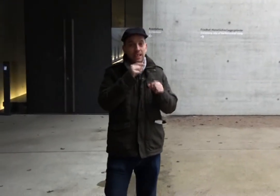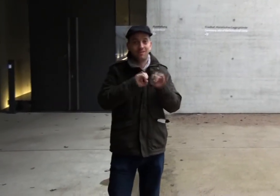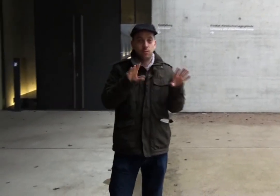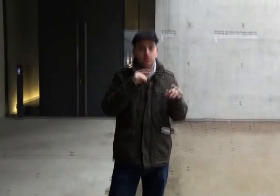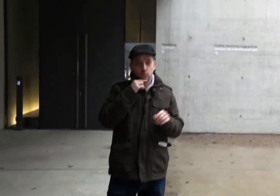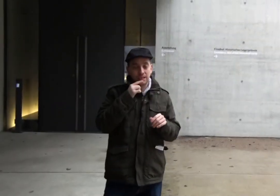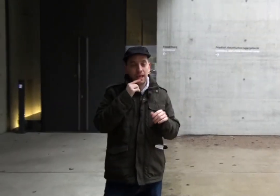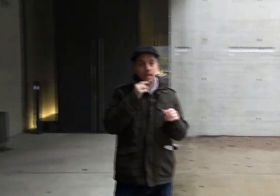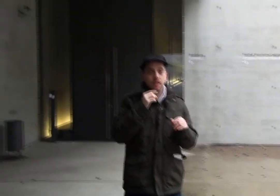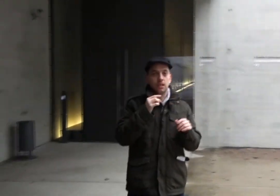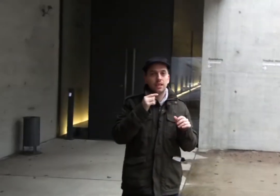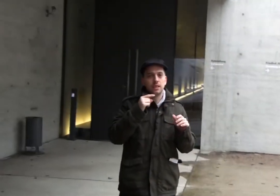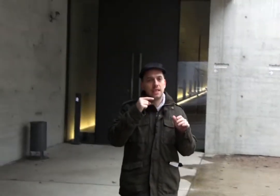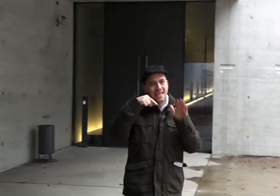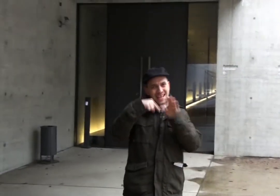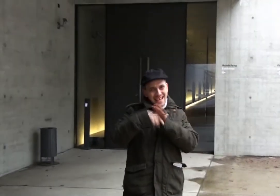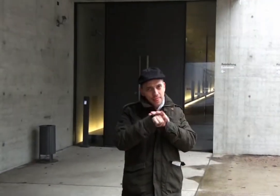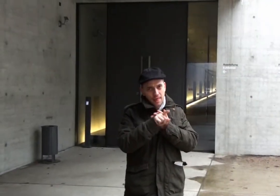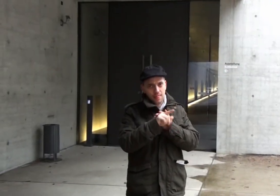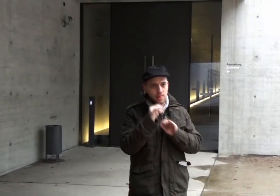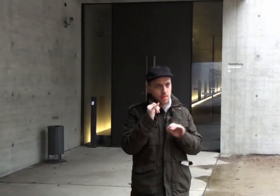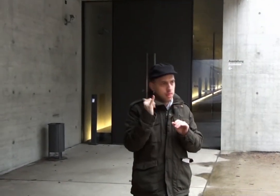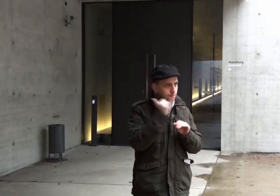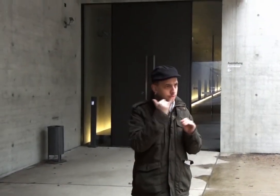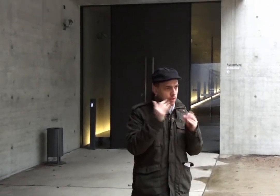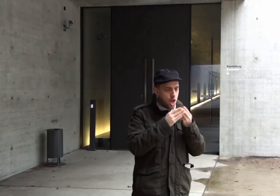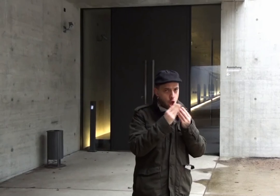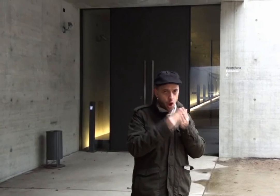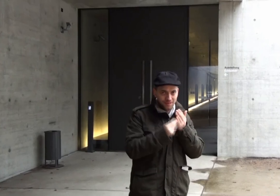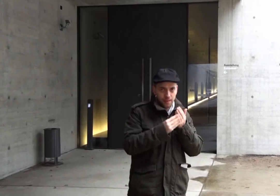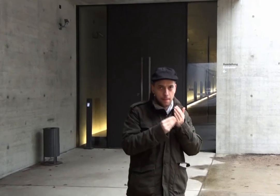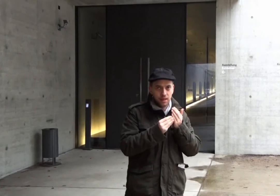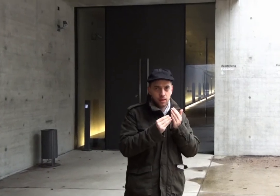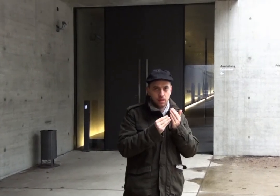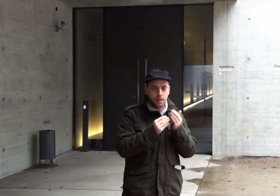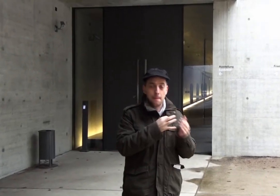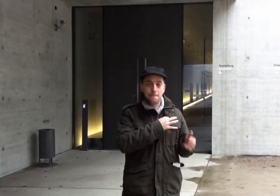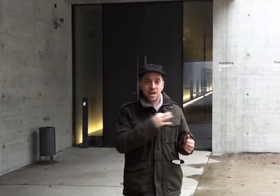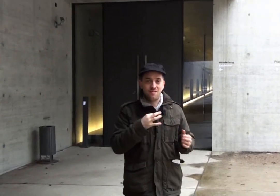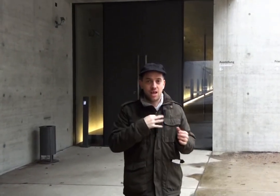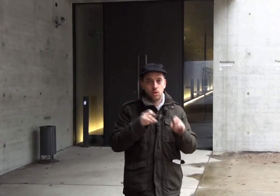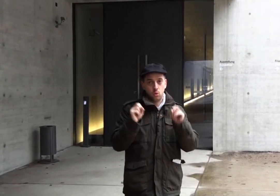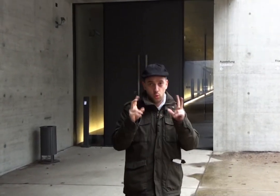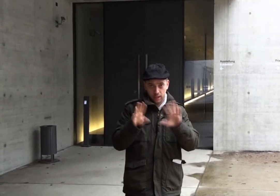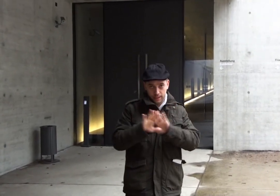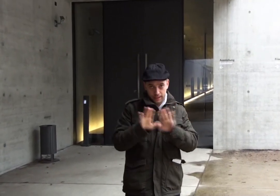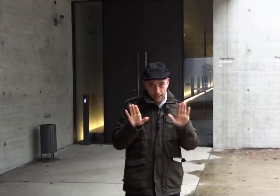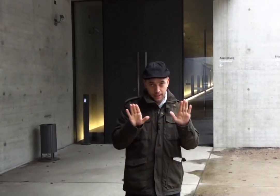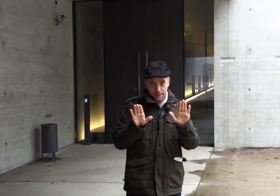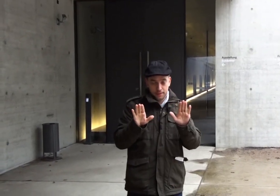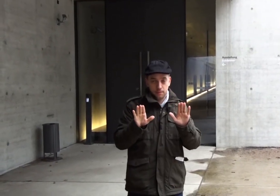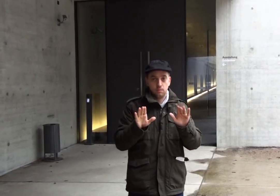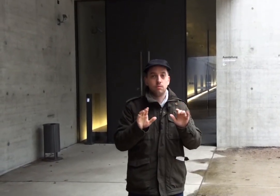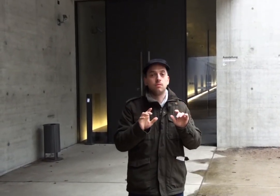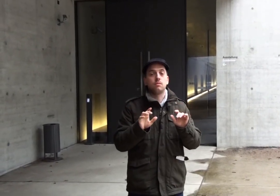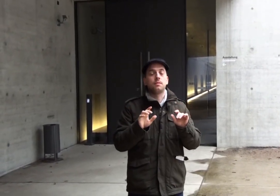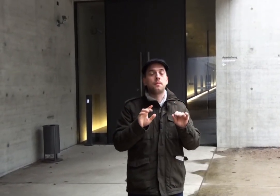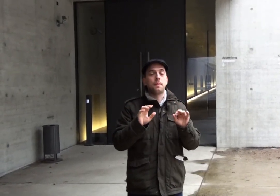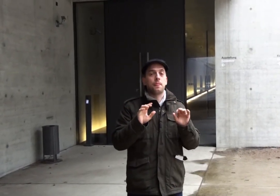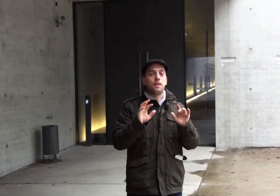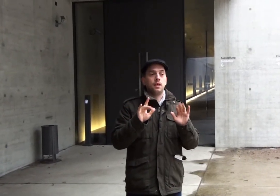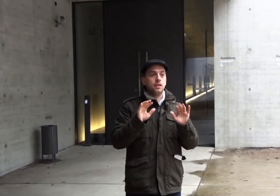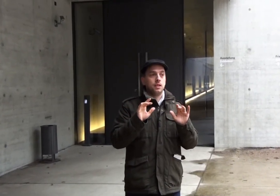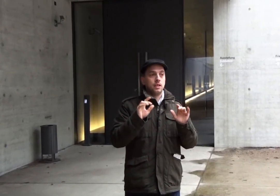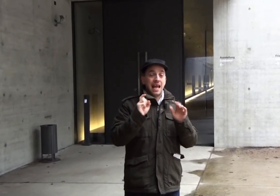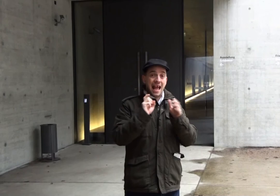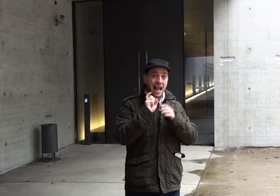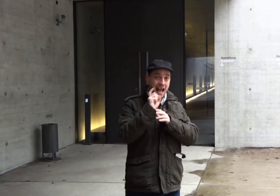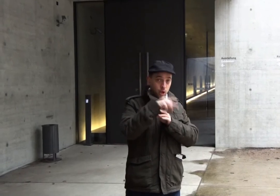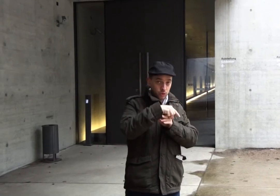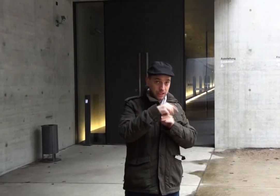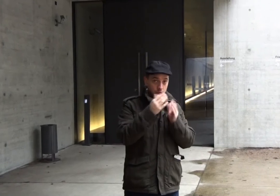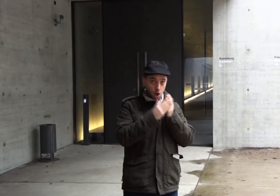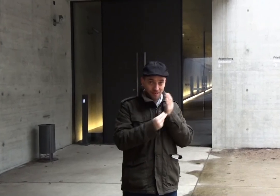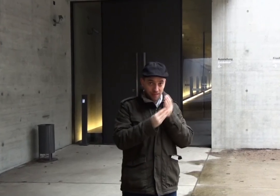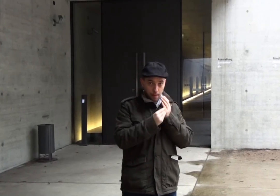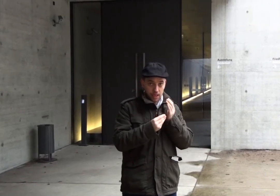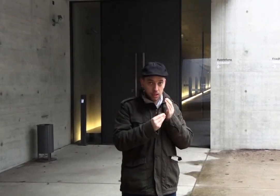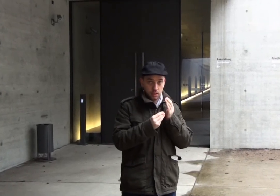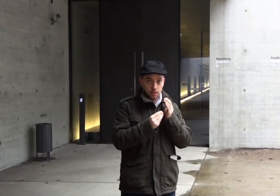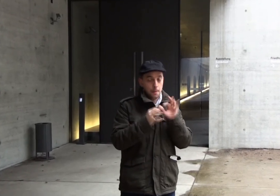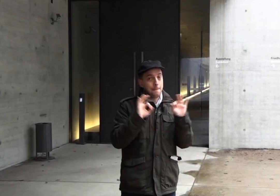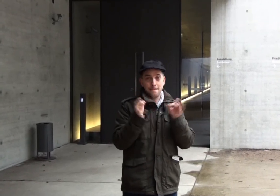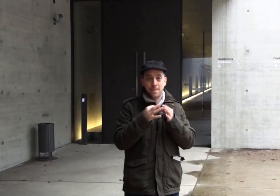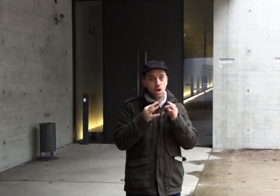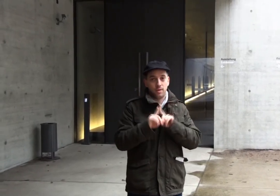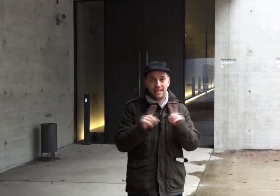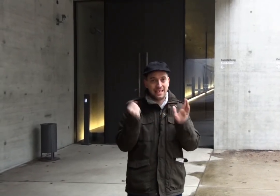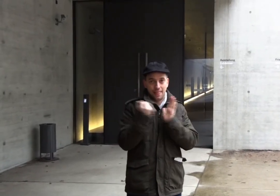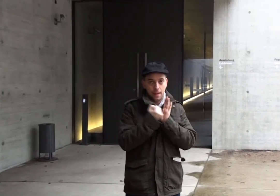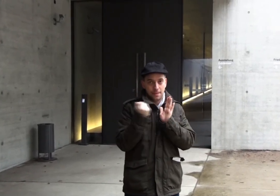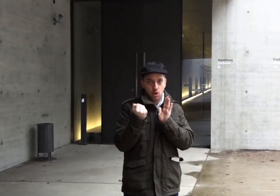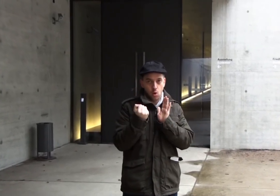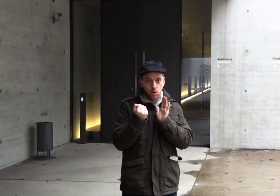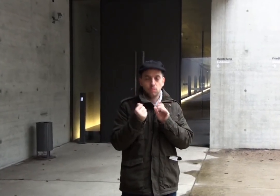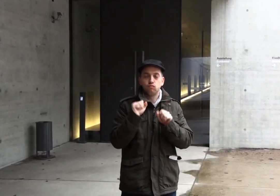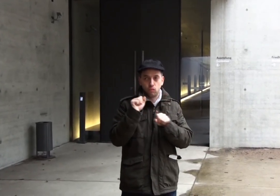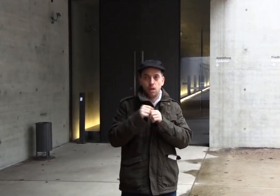Mir wurde gesagt, dass Innenaufnahme für Private Zwecke geeinigt ist. Für das Außenaufnahme braucht man keine Genehmigung.